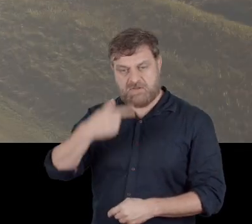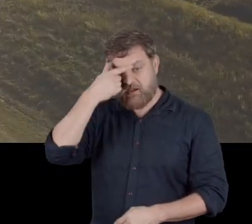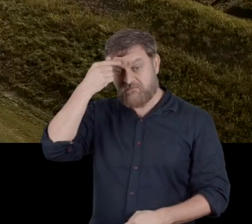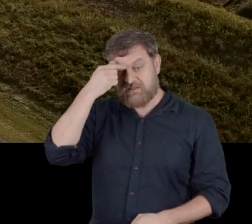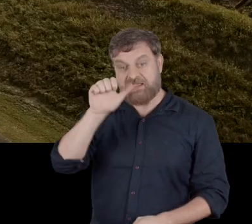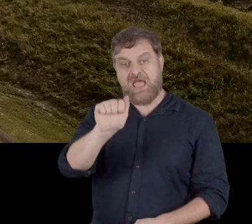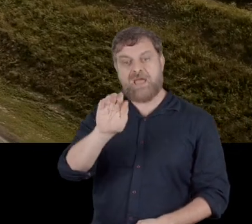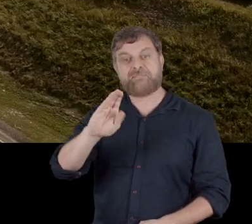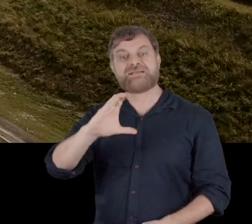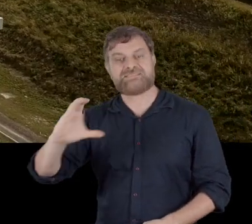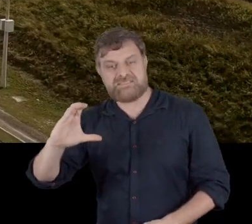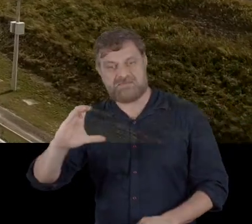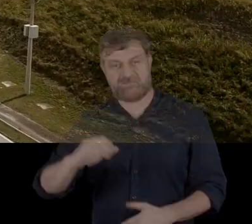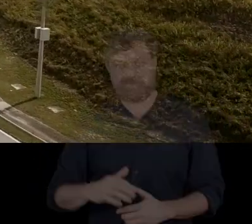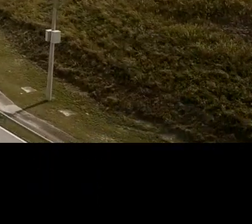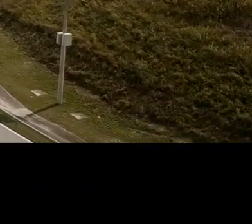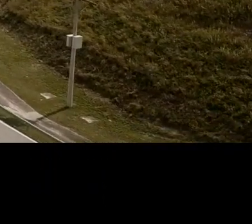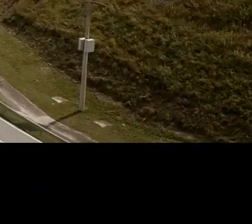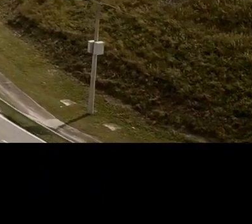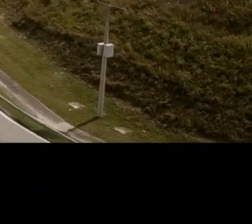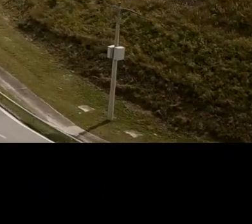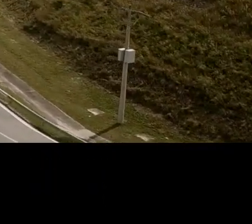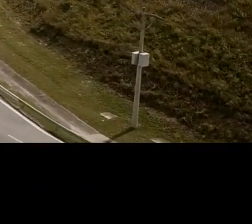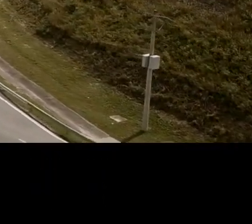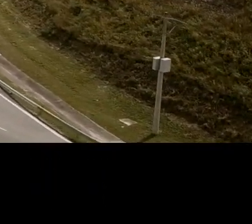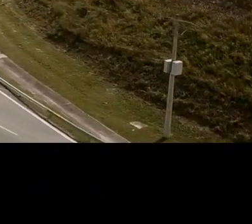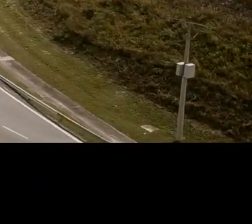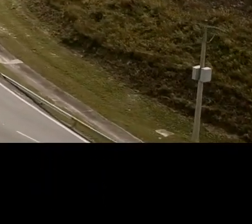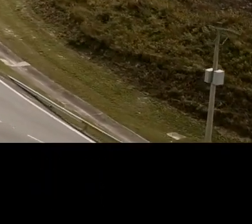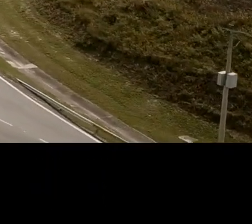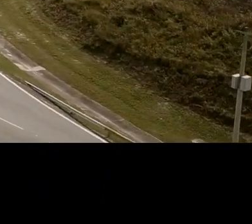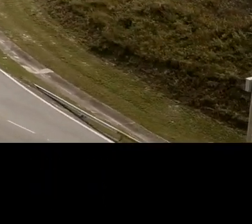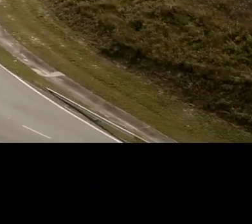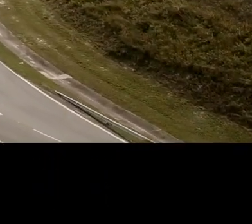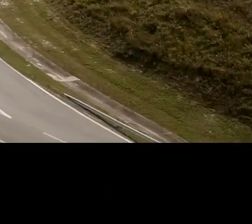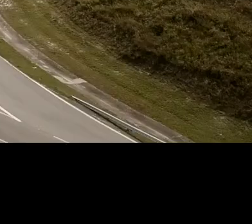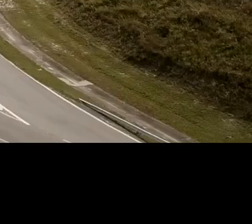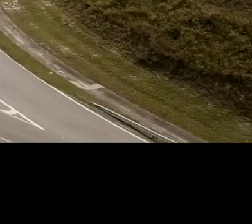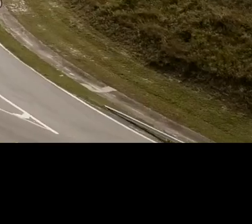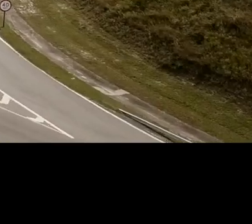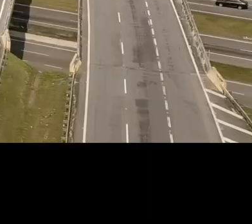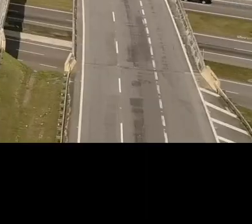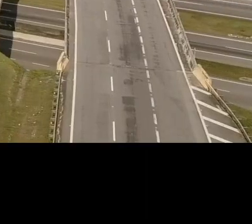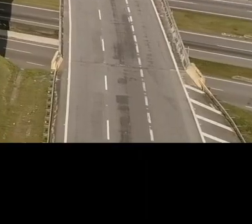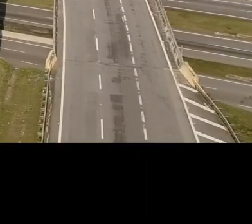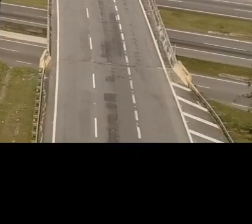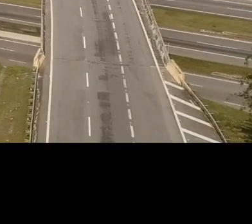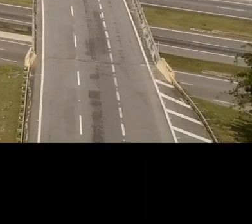[Música]